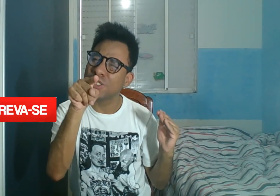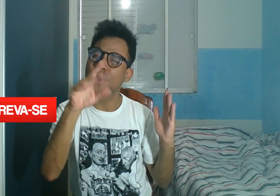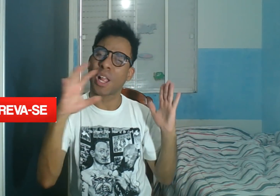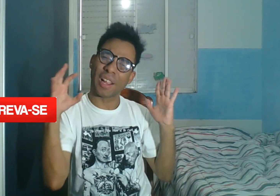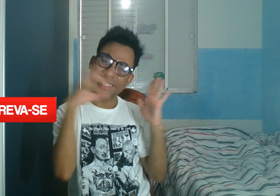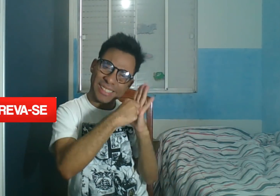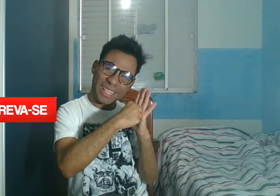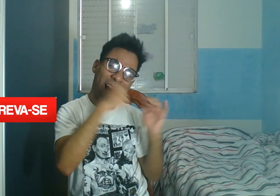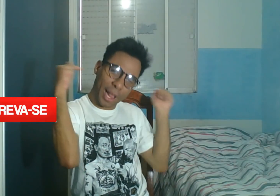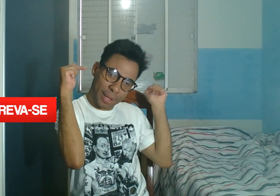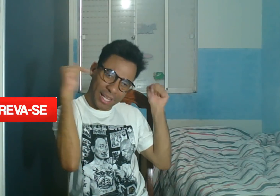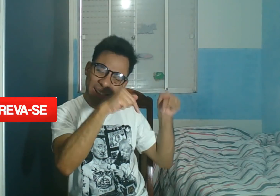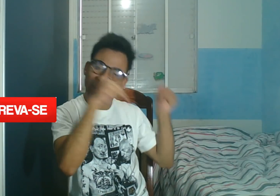vem ! você inscreva-se!esse!